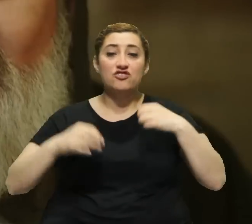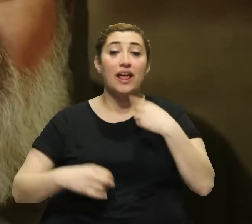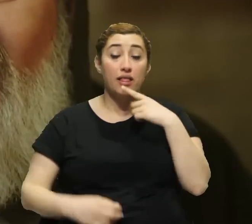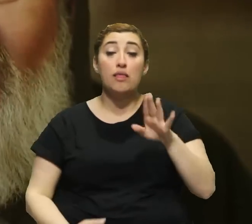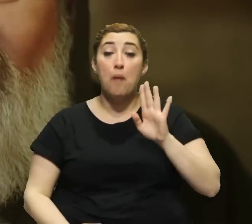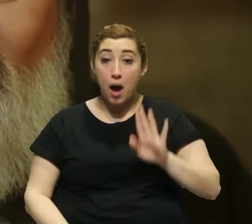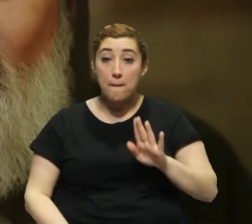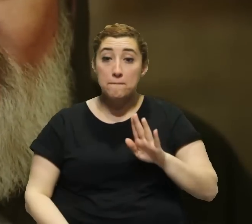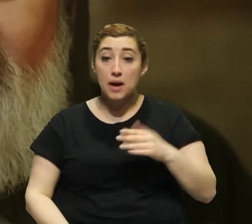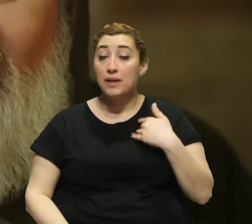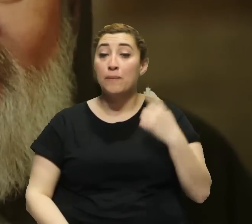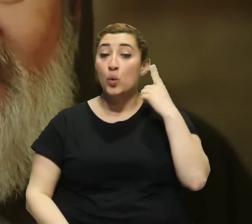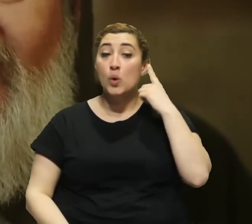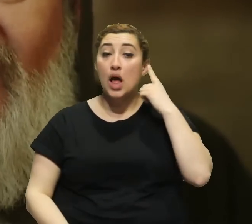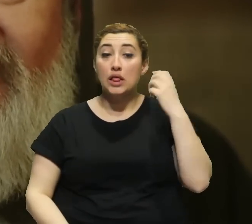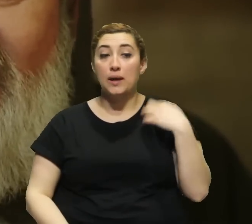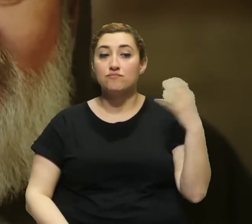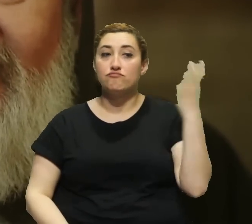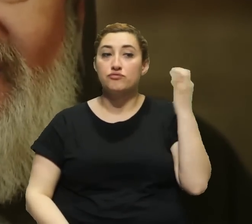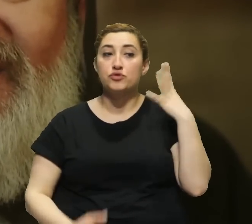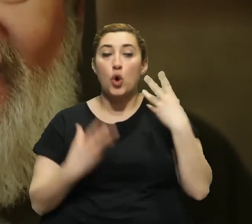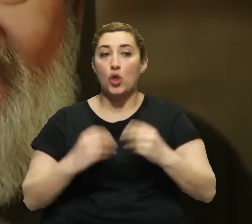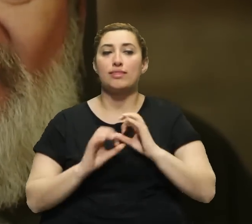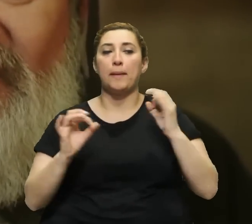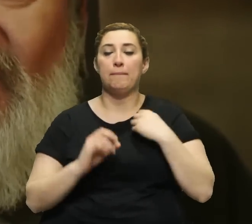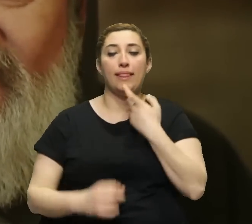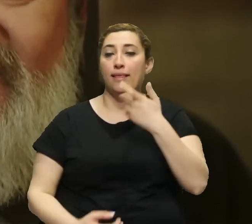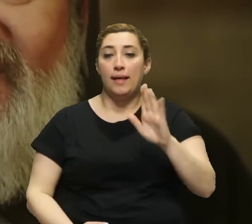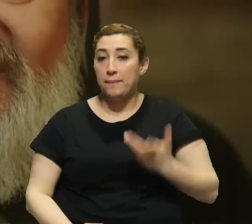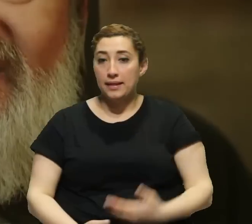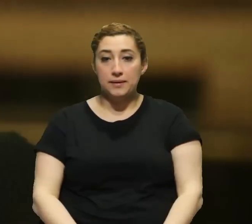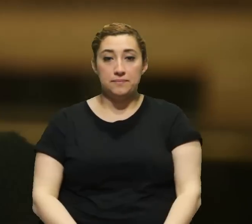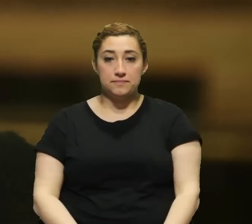...ama kulaklarımızın az işittiğini deyivermemişiz.